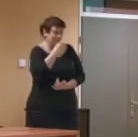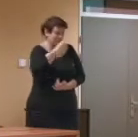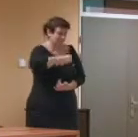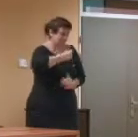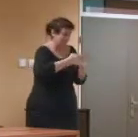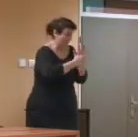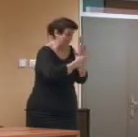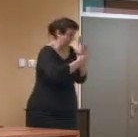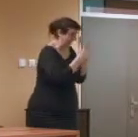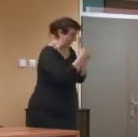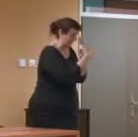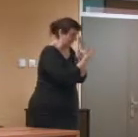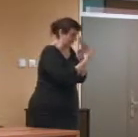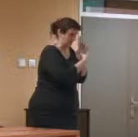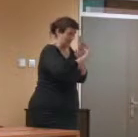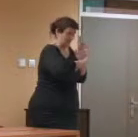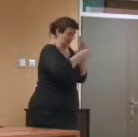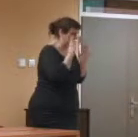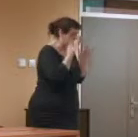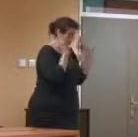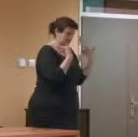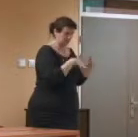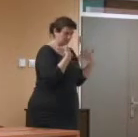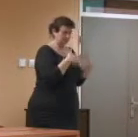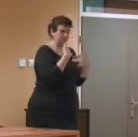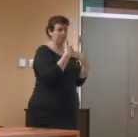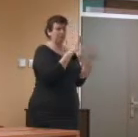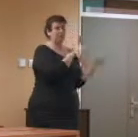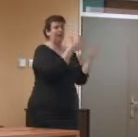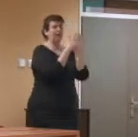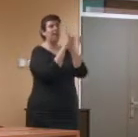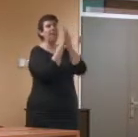Conforme ha dicho Ricardo, el titular no es mío,